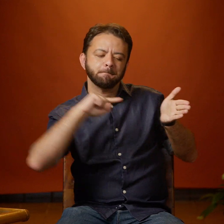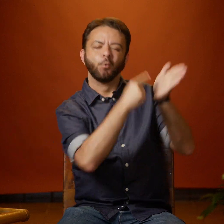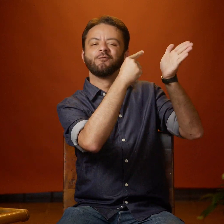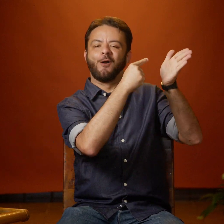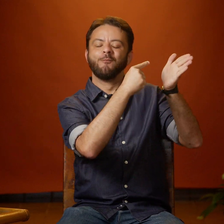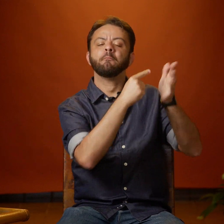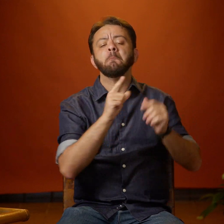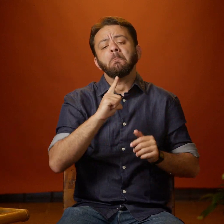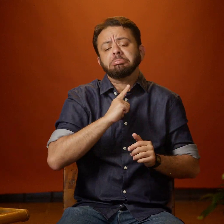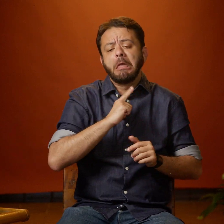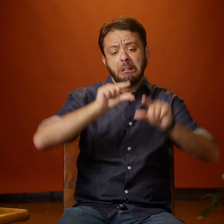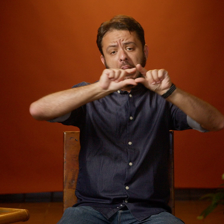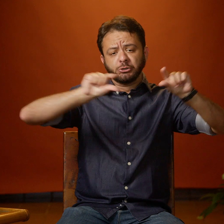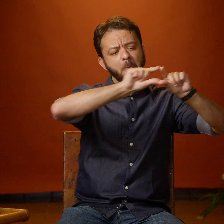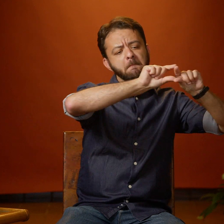é porque aquele assunto foi encerrado.